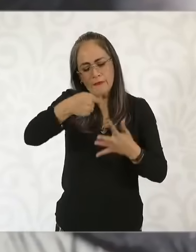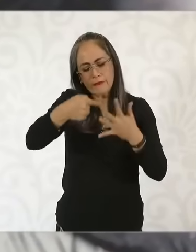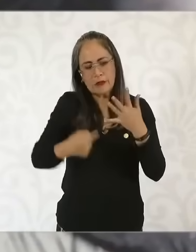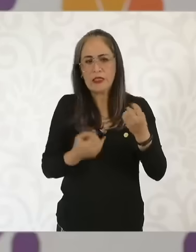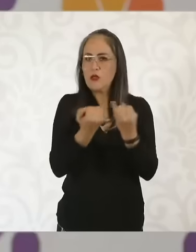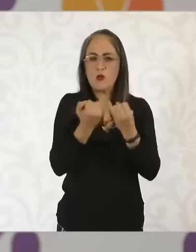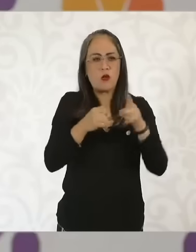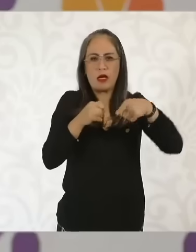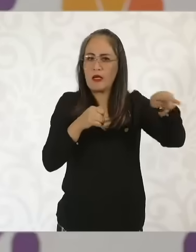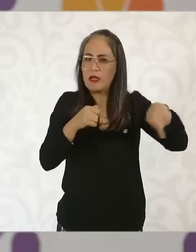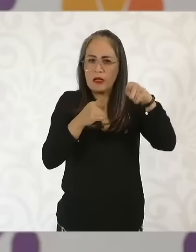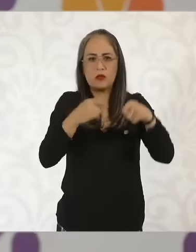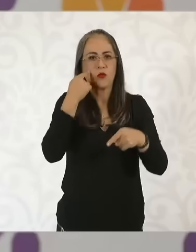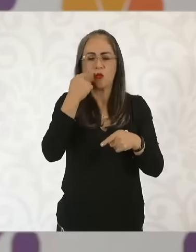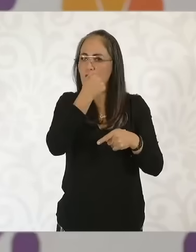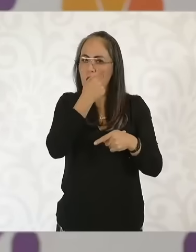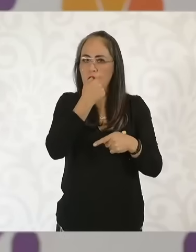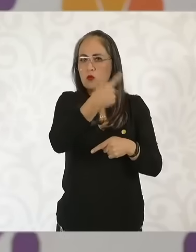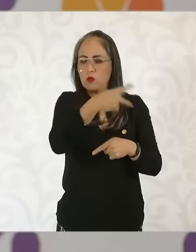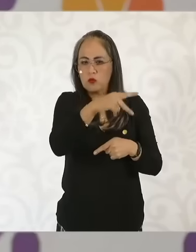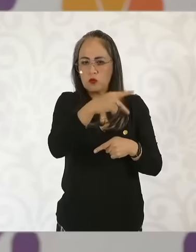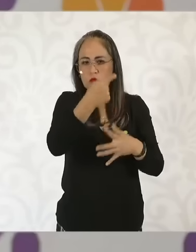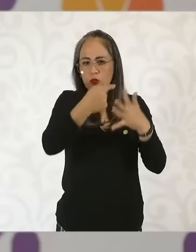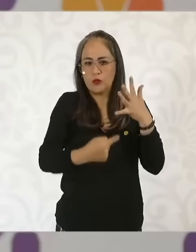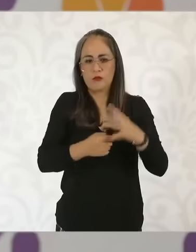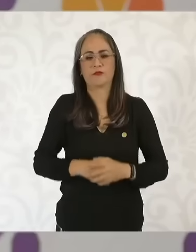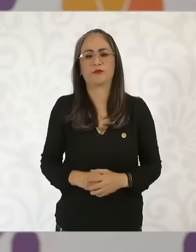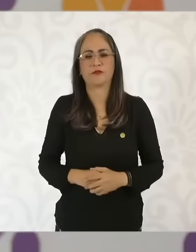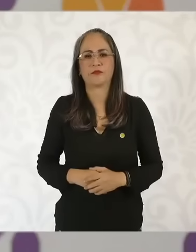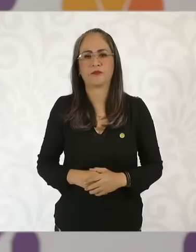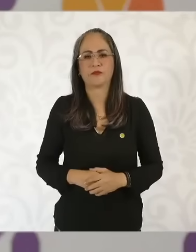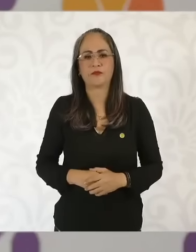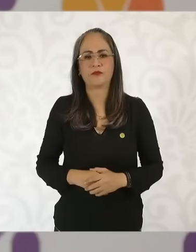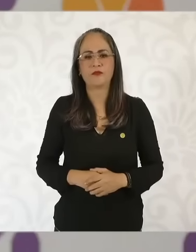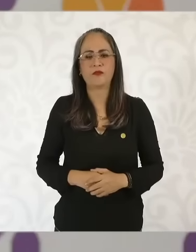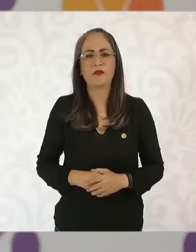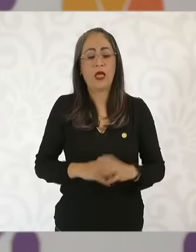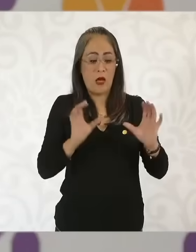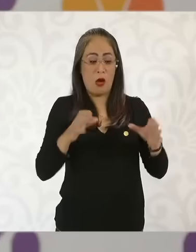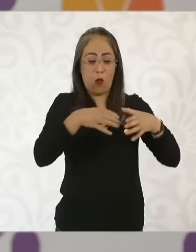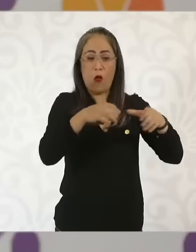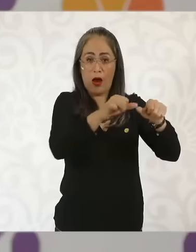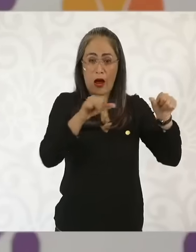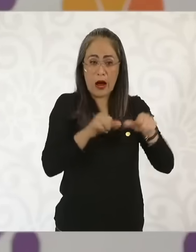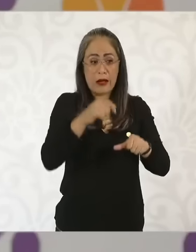también. Esto es USTR, es la la entidad con la que vamos a revisar el tratado comercial entre México